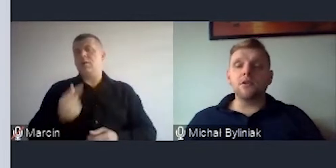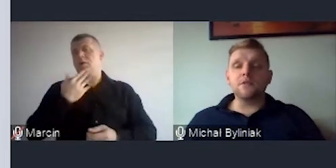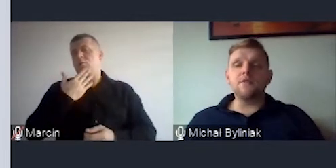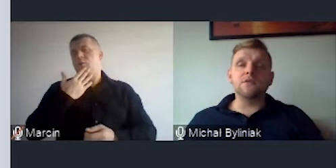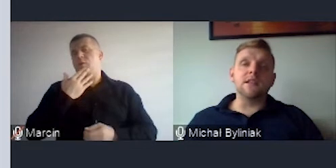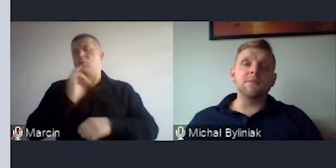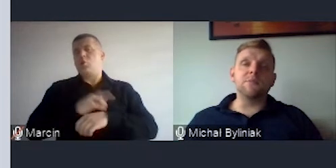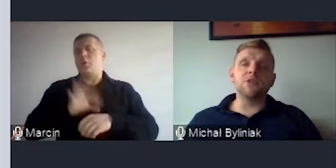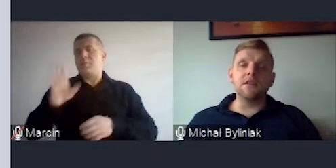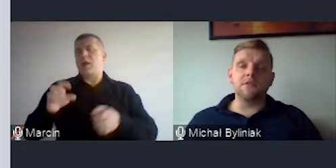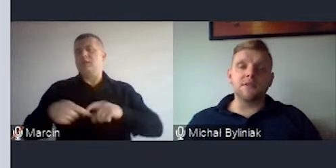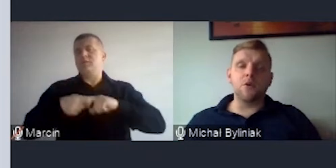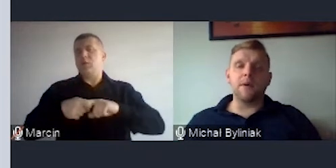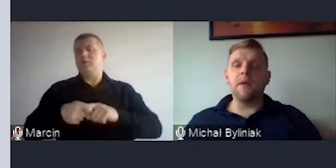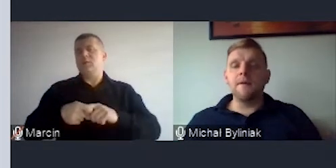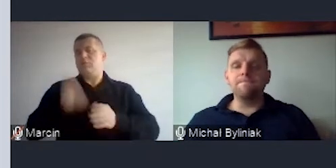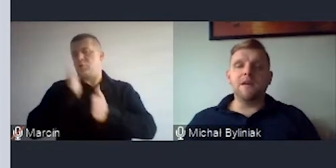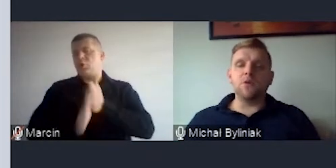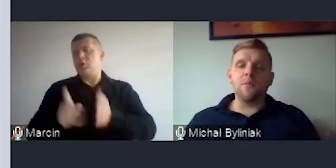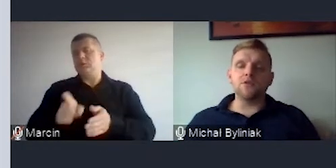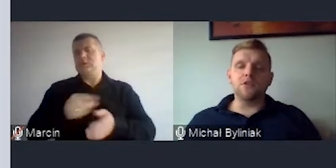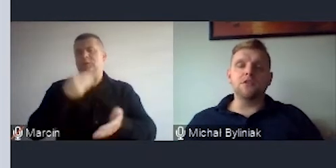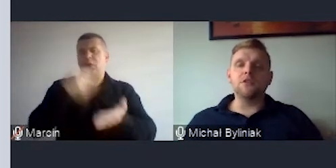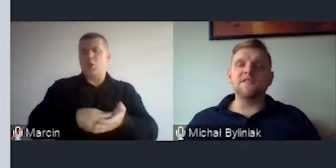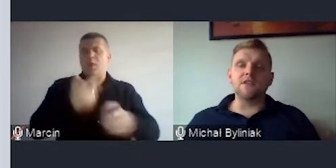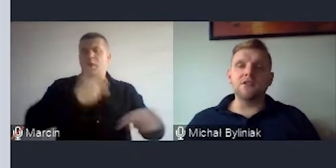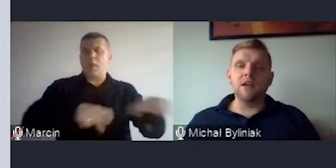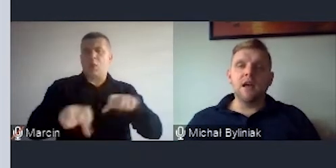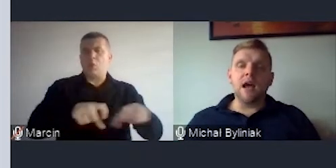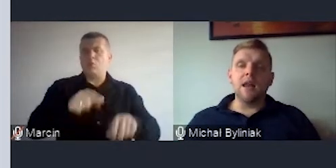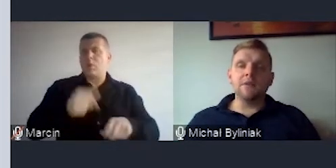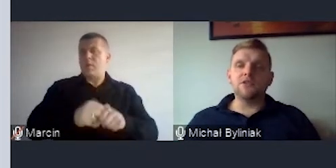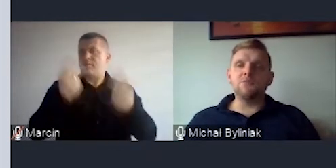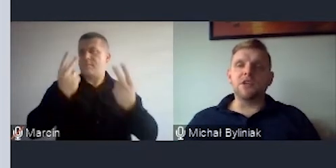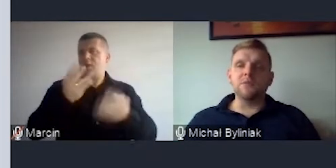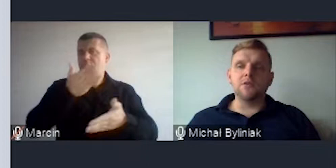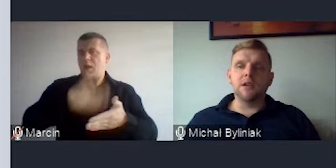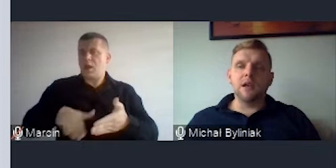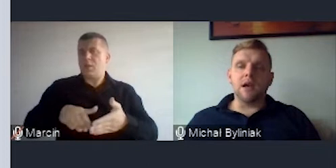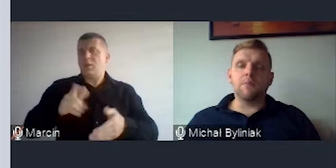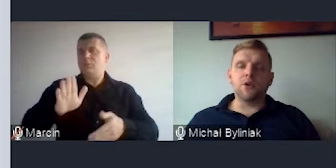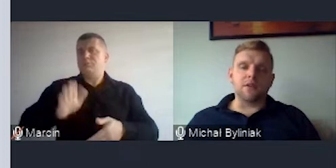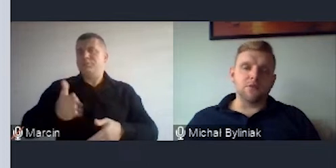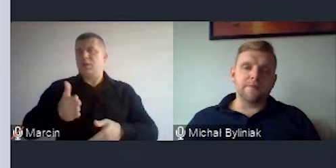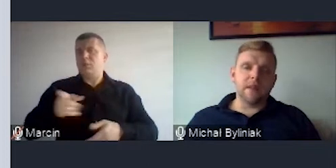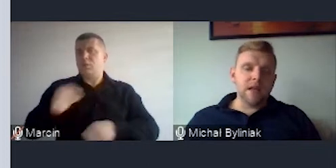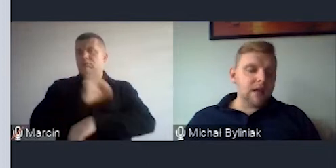które są związane bezpośrednio z zakupem nieruchomości i to jest ważny element lub przedmiot projektu.